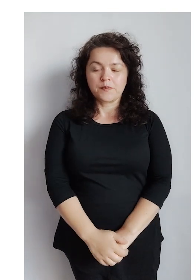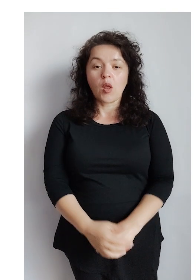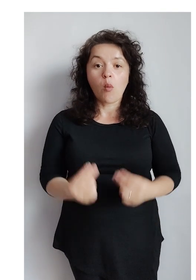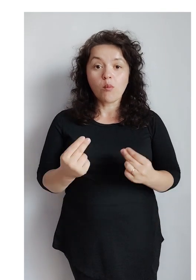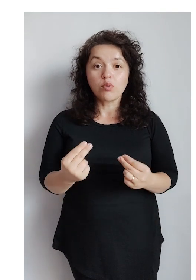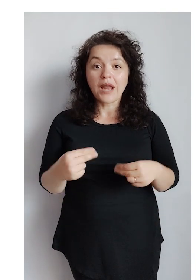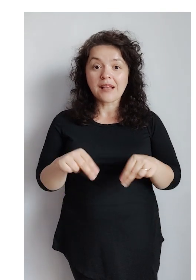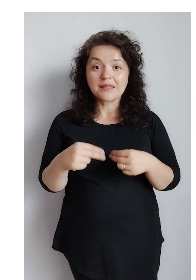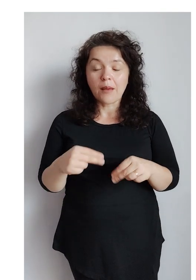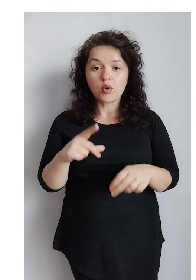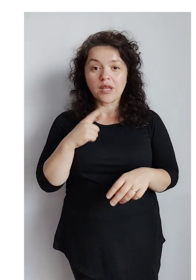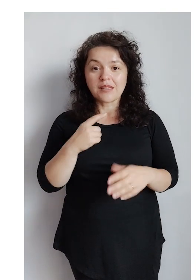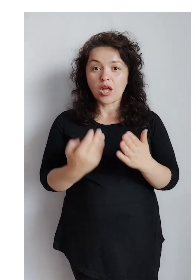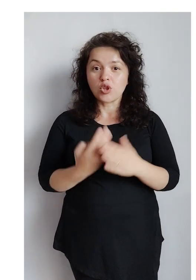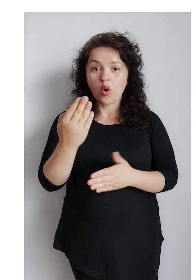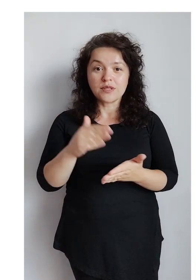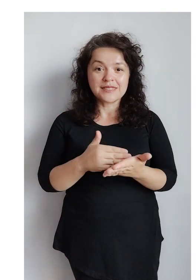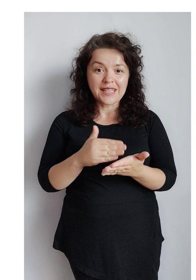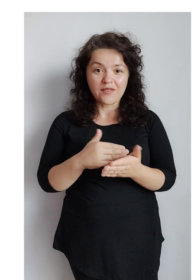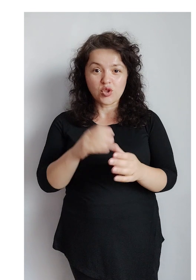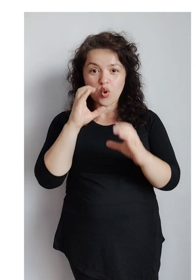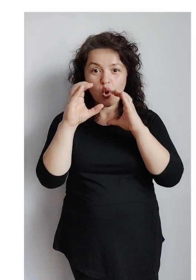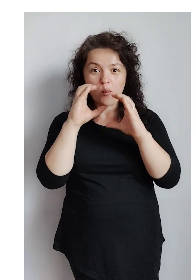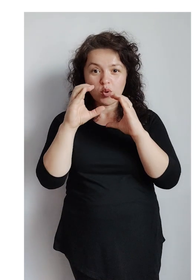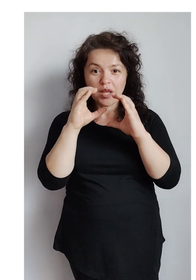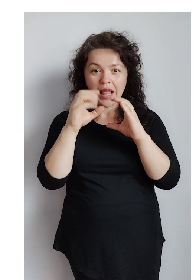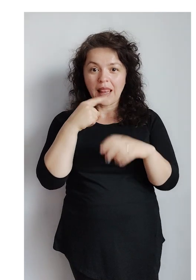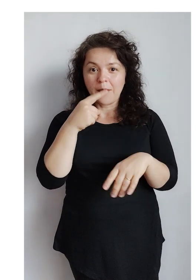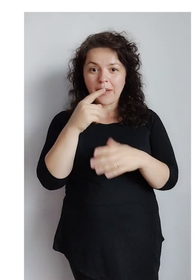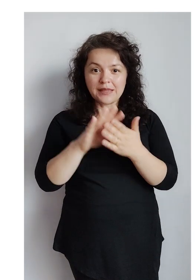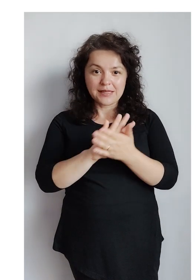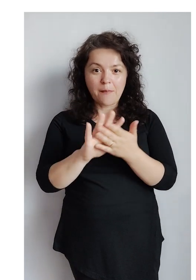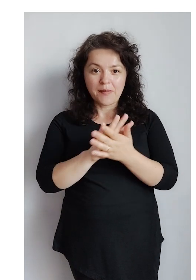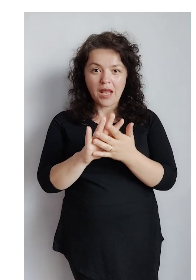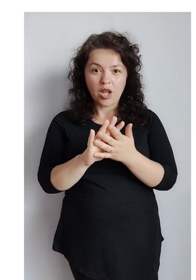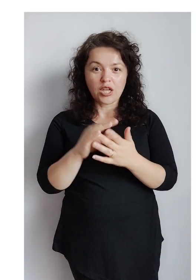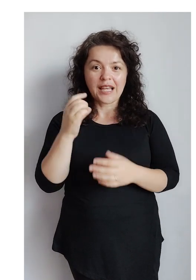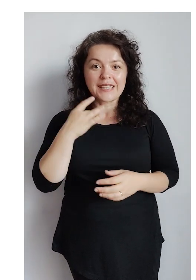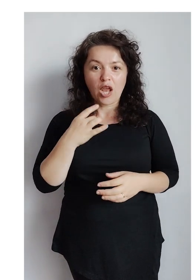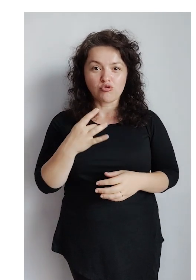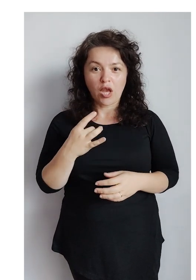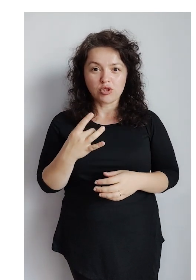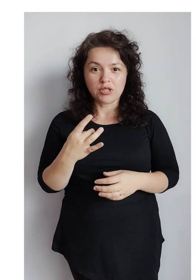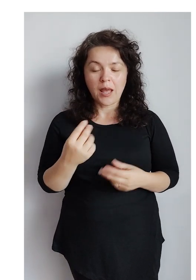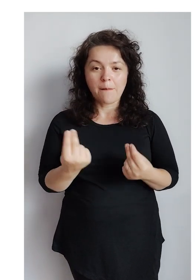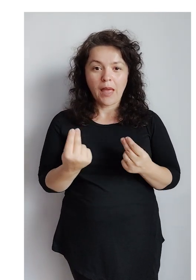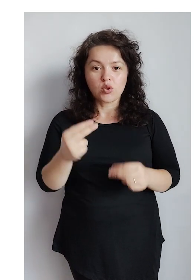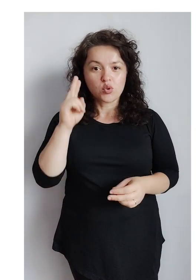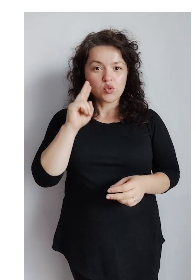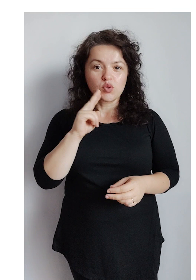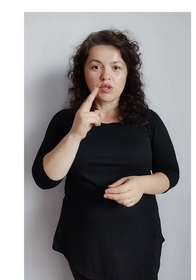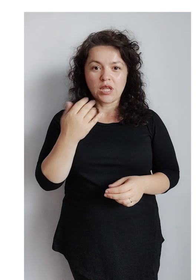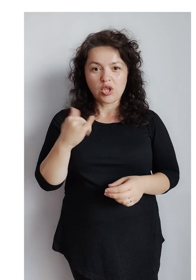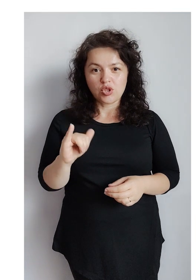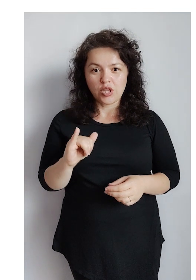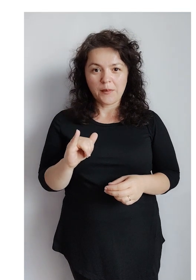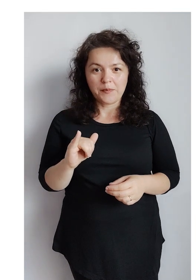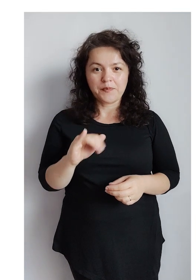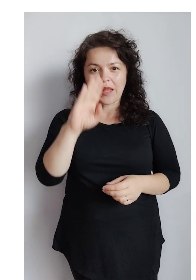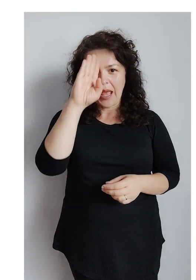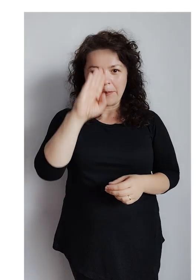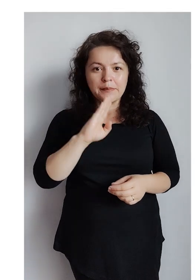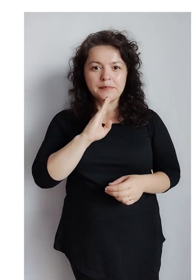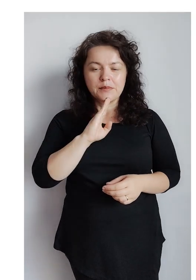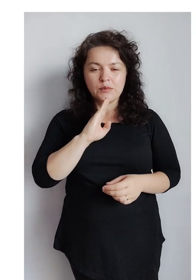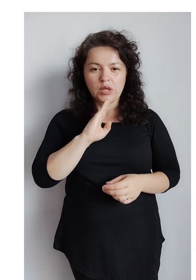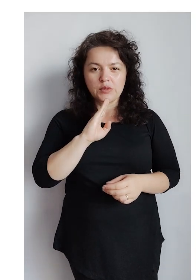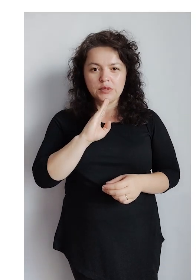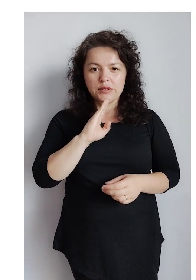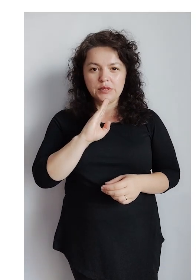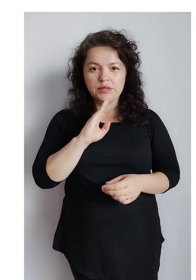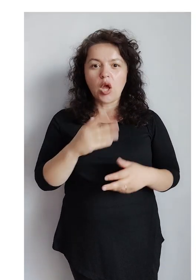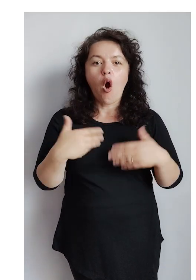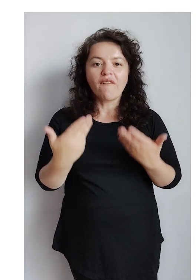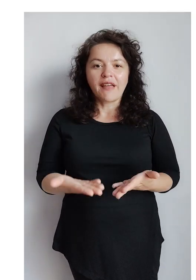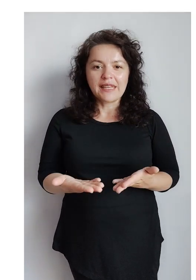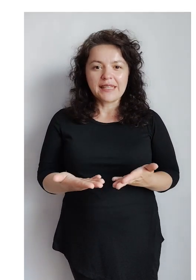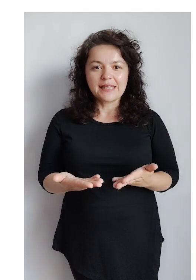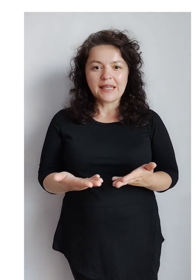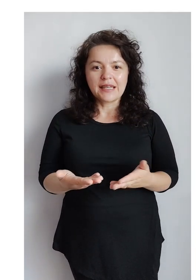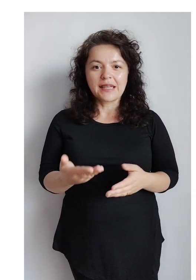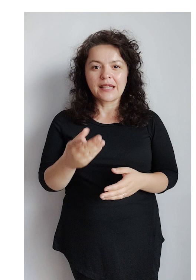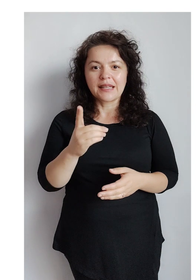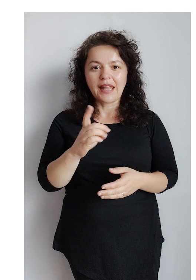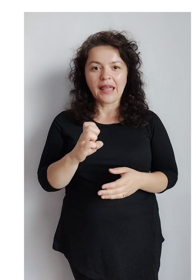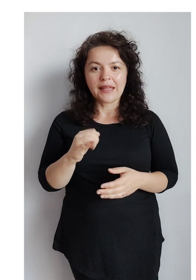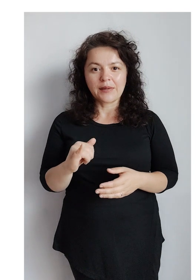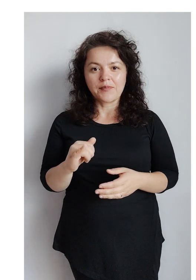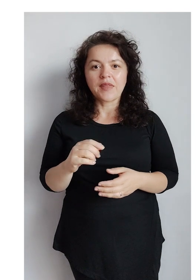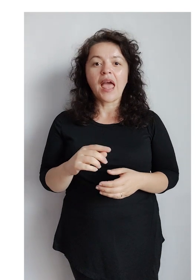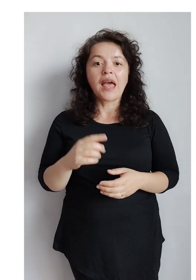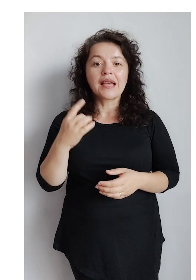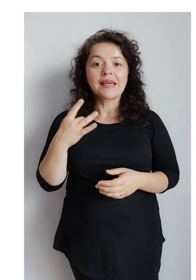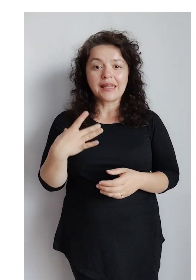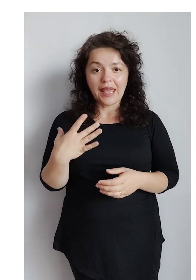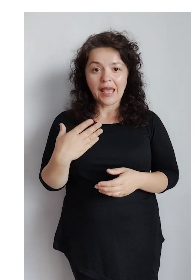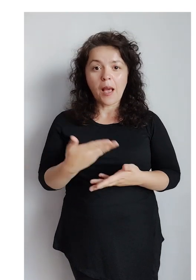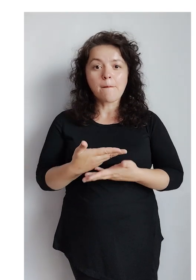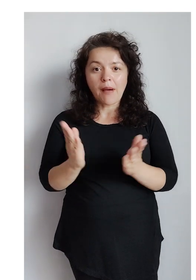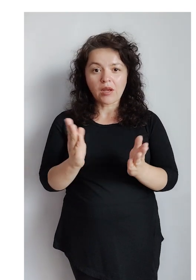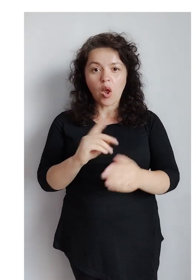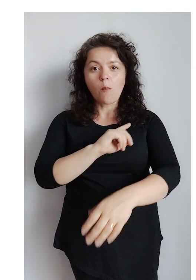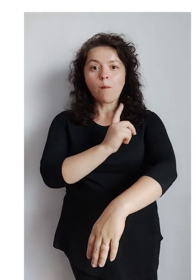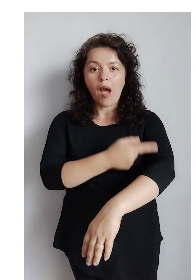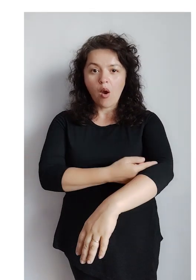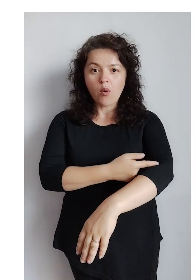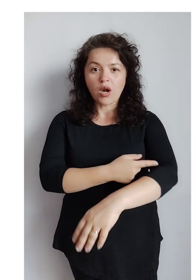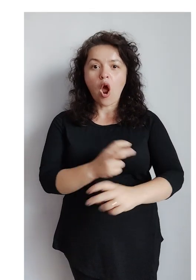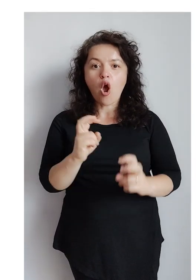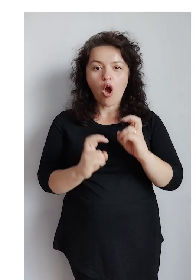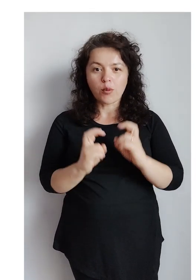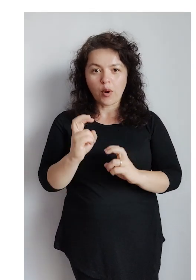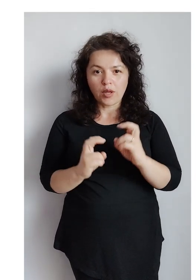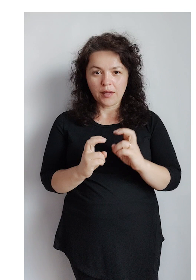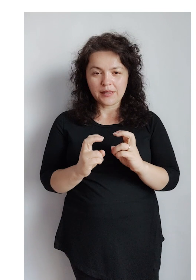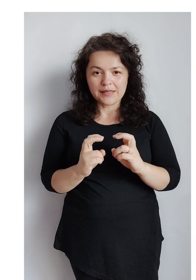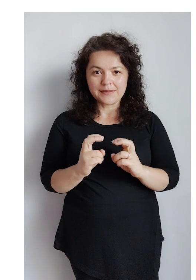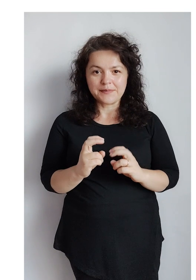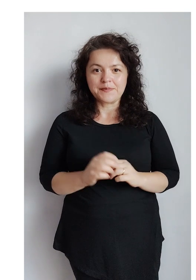Un bun exemplu este noul serviciu cu comunicare în limba semnelor grecești pentru surzi și persoane cu deficiențe de auz, oferit de DEI, The Greek Public Power Corporation, PPC